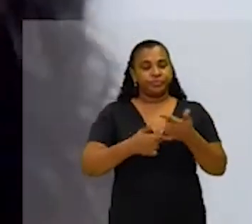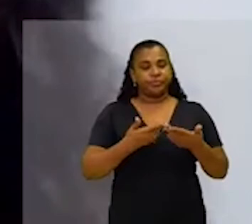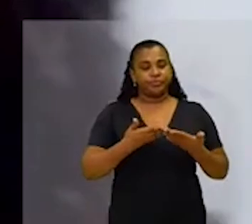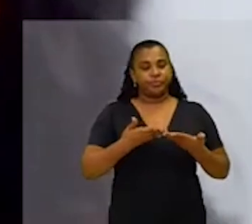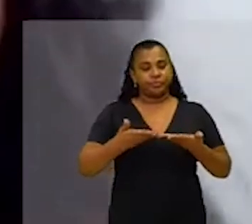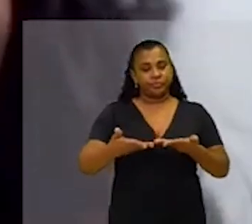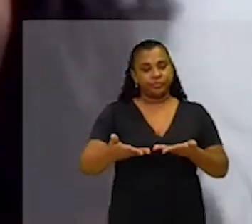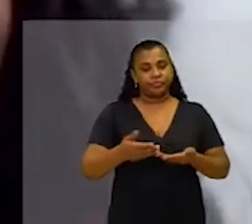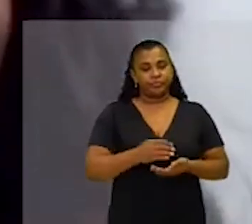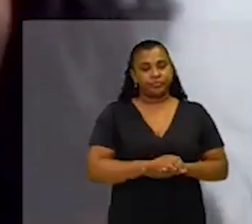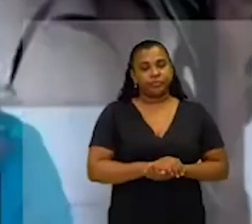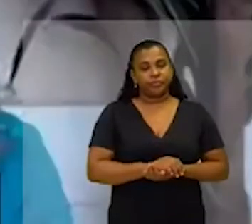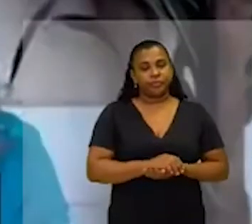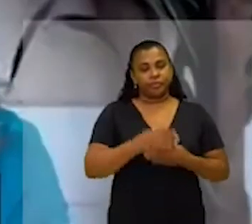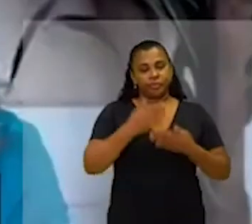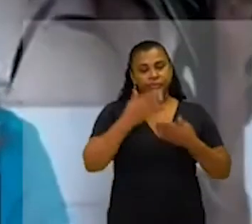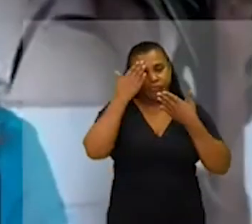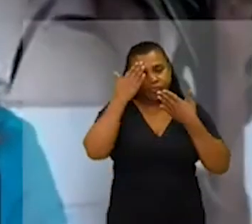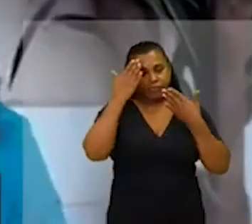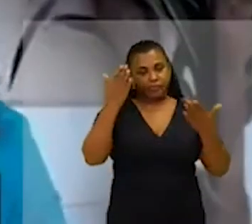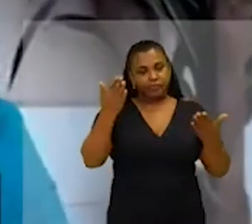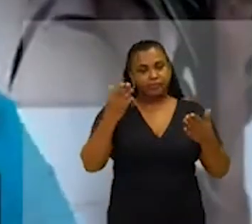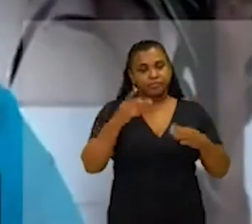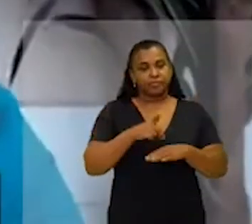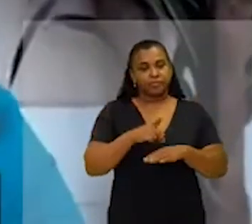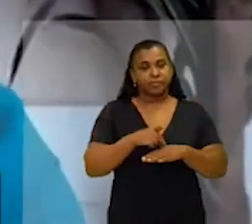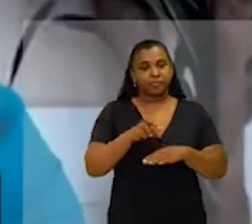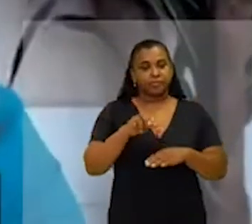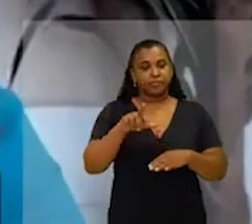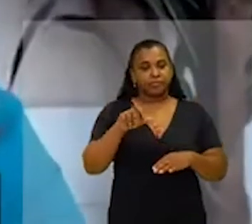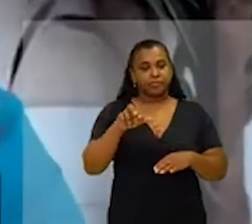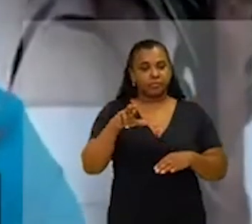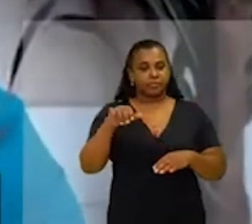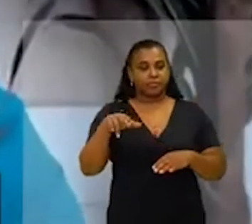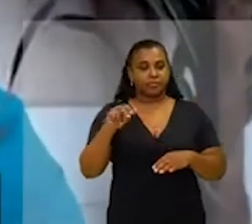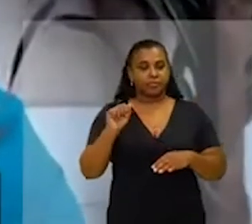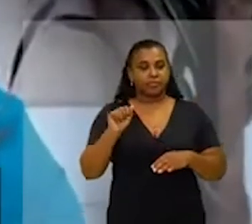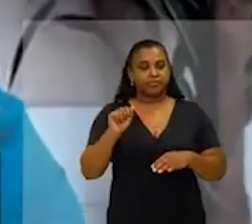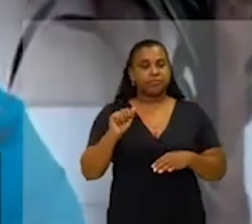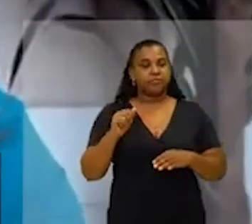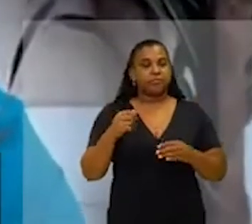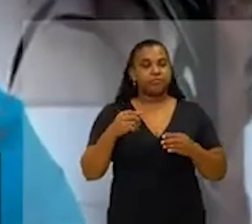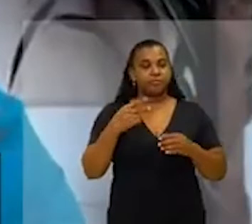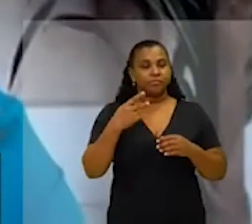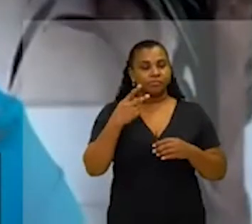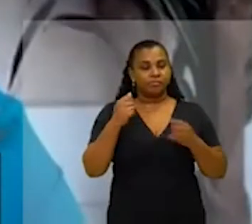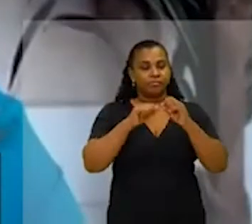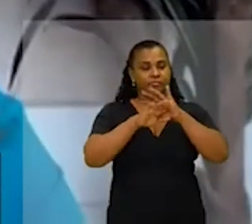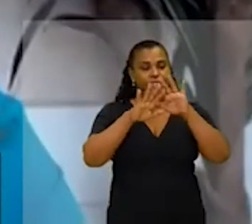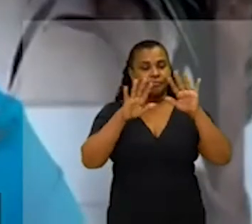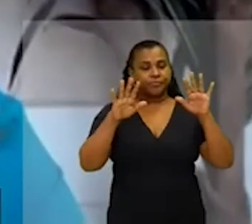é muito obrigada Dra Lorena Santos pela sua clareza na exposição exposição extremamente